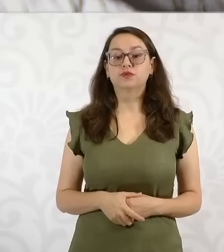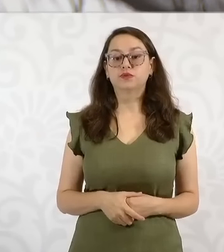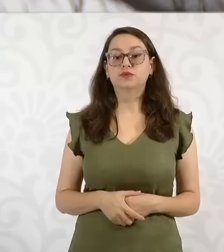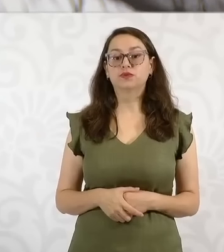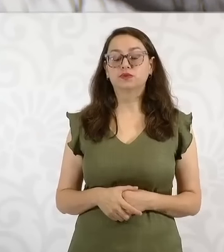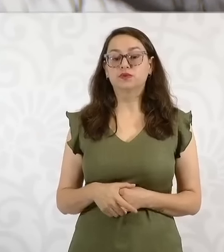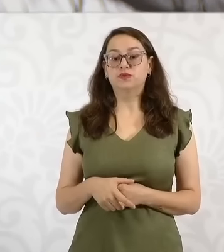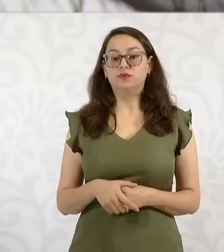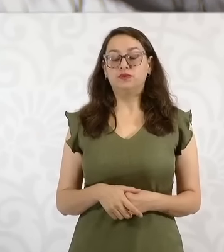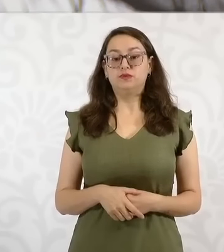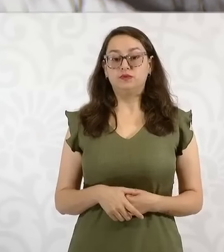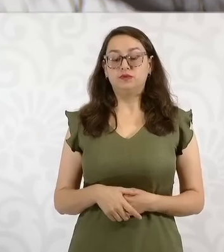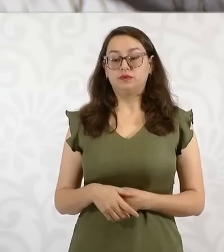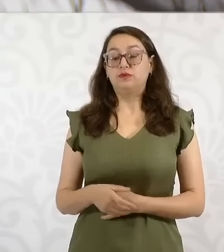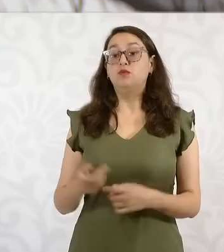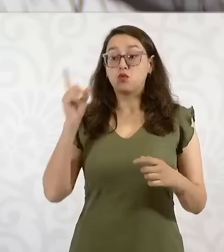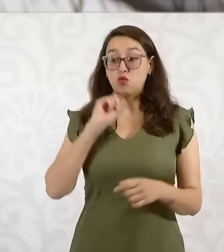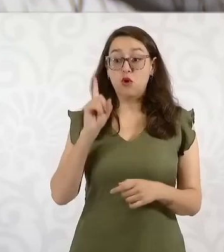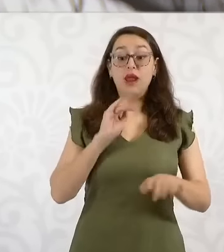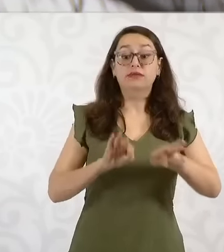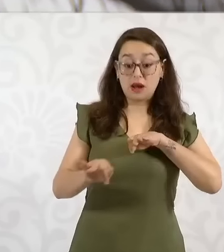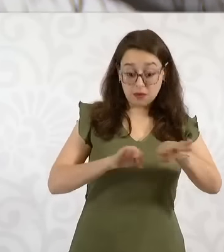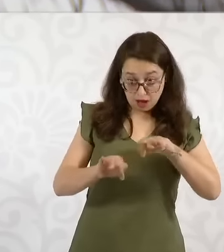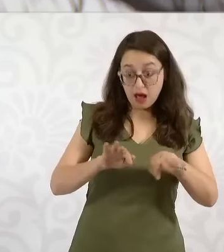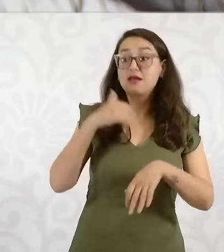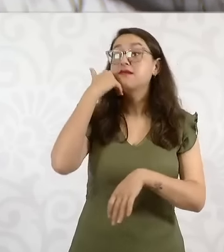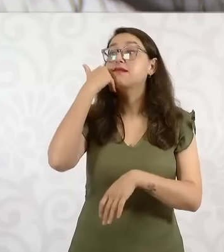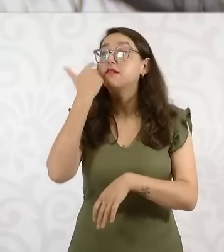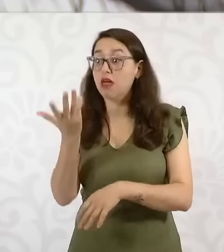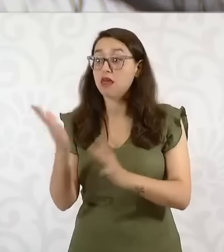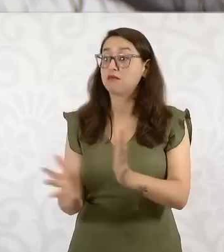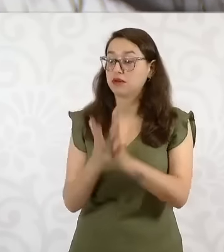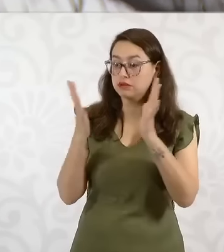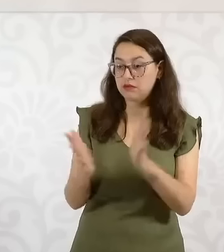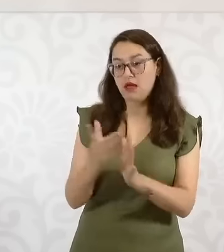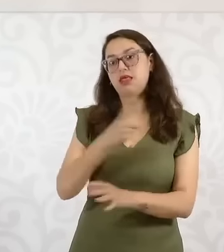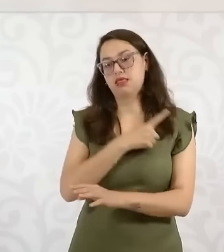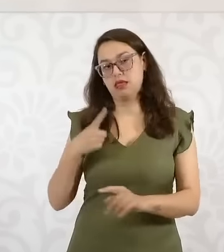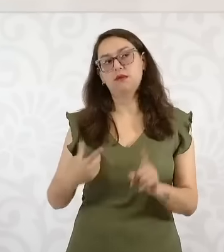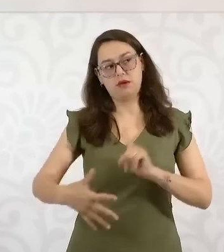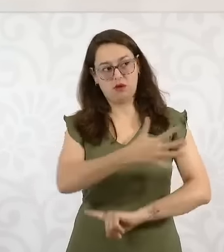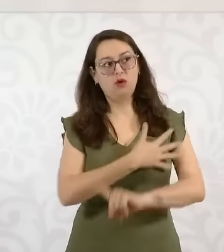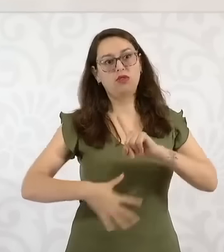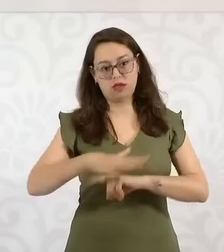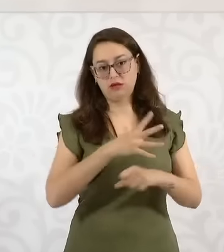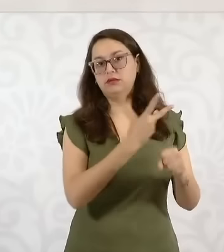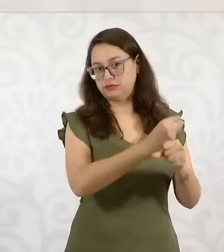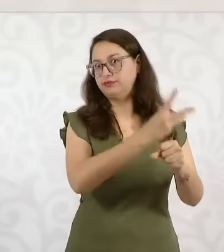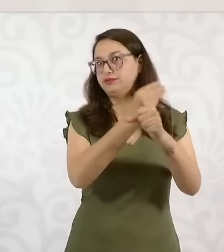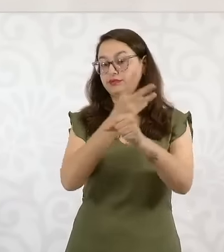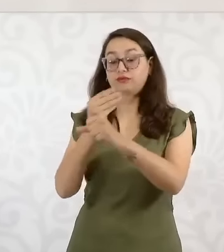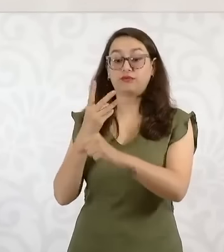puedan participar en el mercado laboral. si así lo desea. Y eso tiene que ver con que el cuidado no